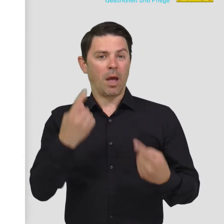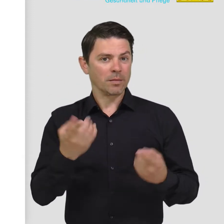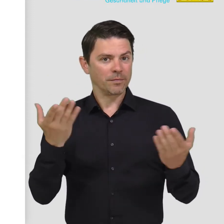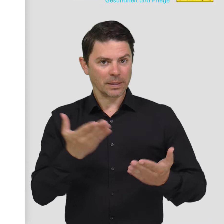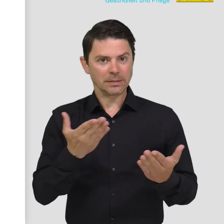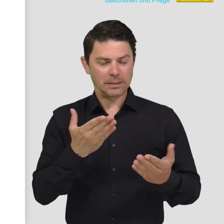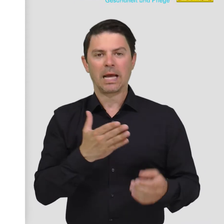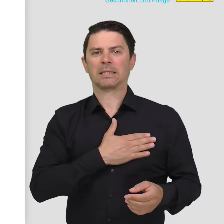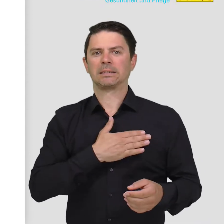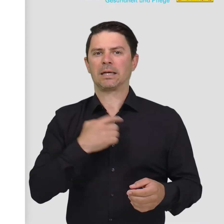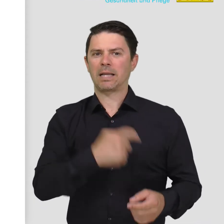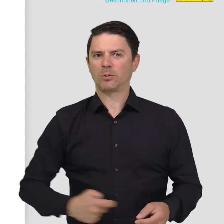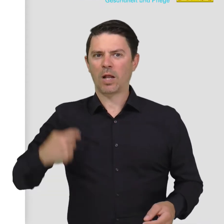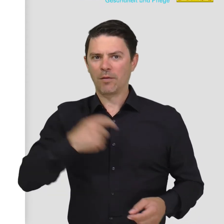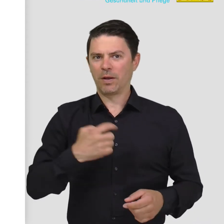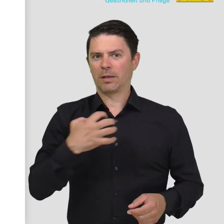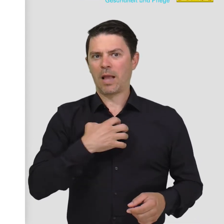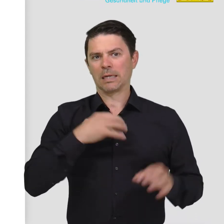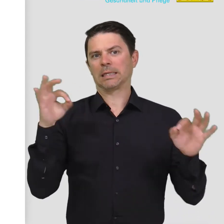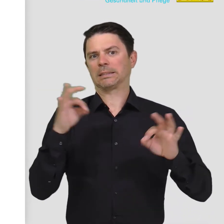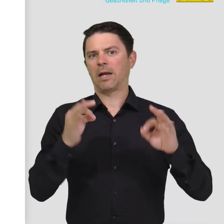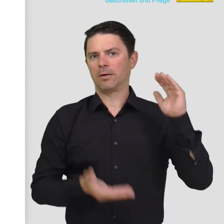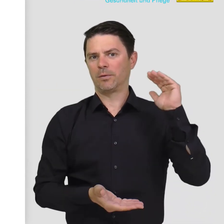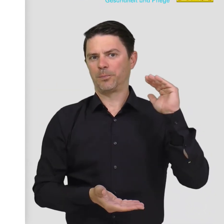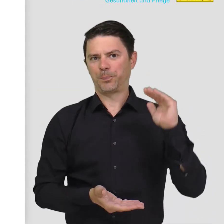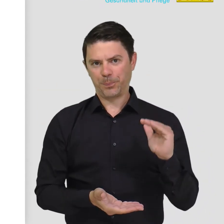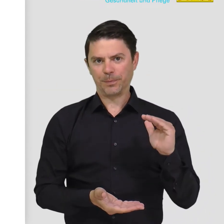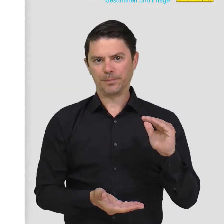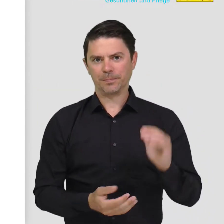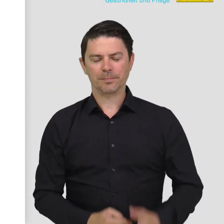senkt das Risiko für Herz-Kreislauf-Erkrankungen.